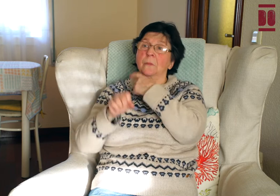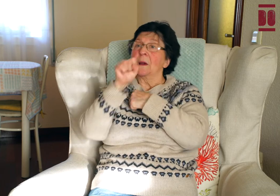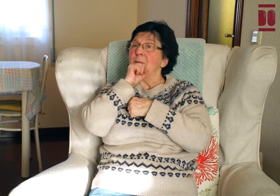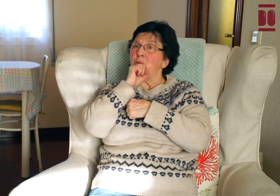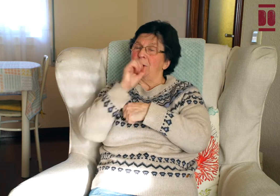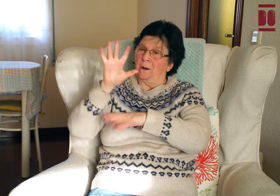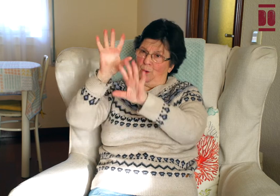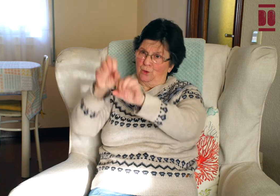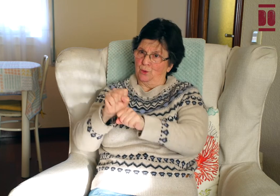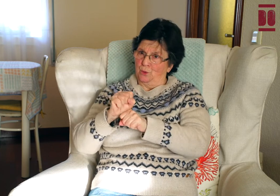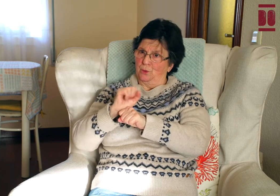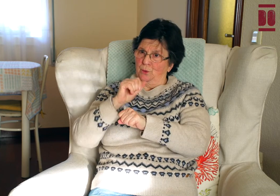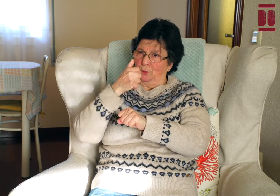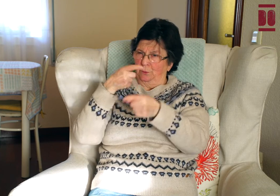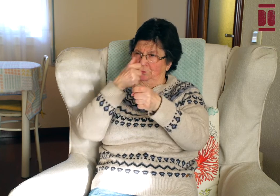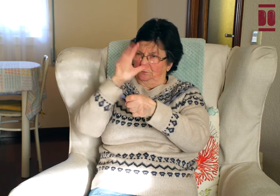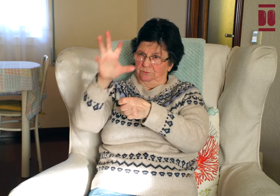A mi abuelo lo cogieron durante la guerra y lo metieron preso.